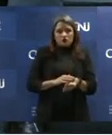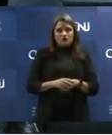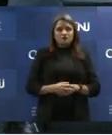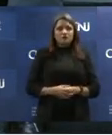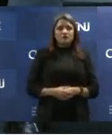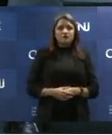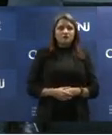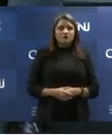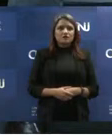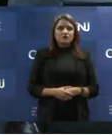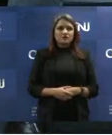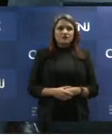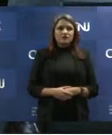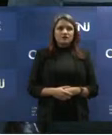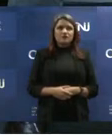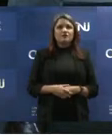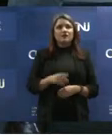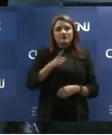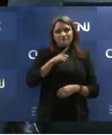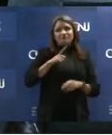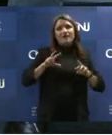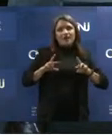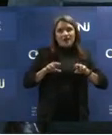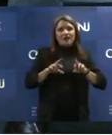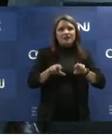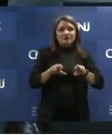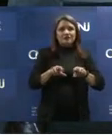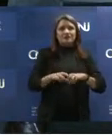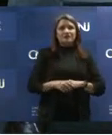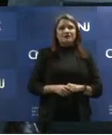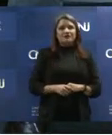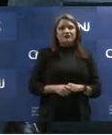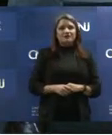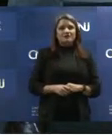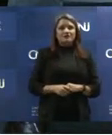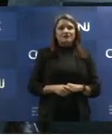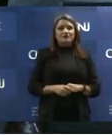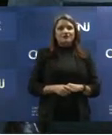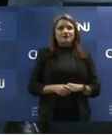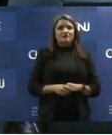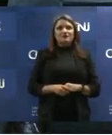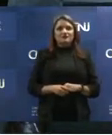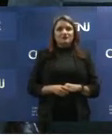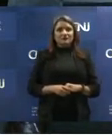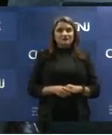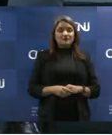Câncer, isso, excelência! Não obstante isso, não obstante Muito obrigada.